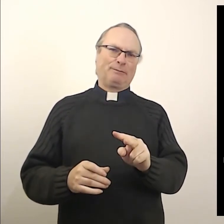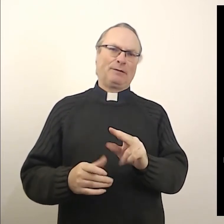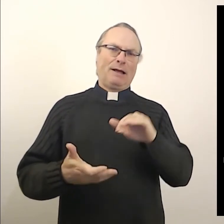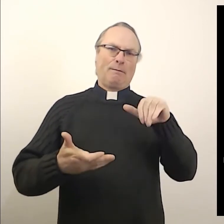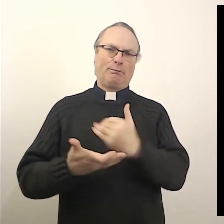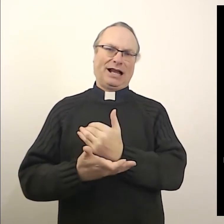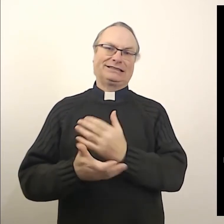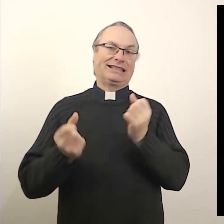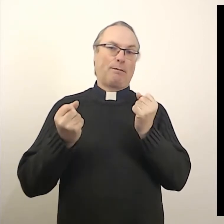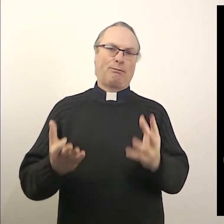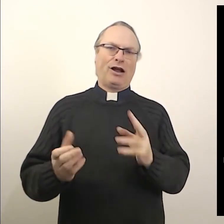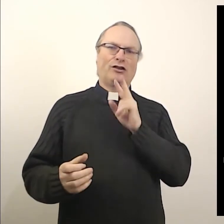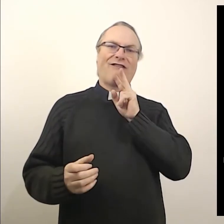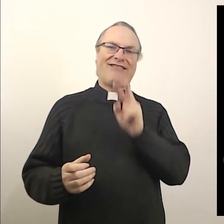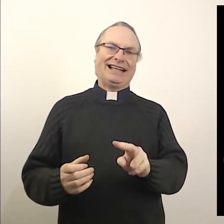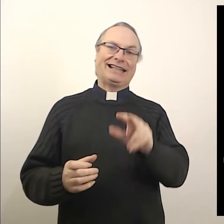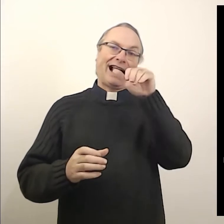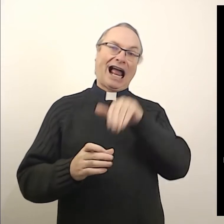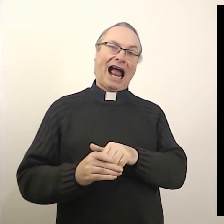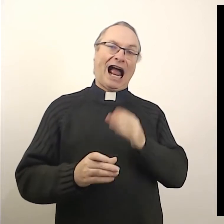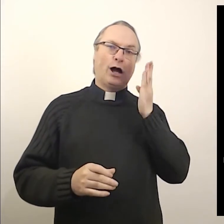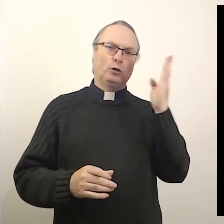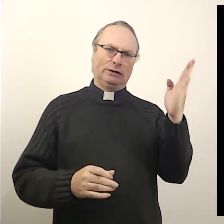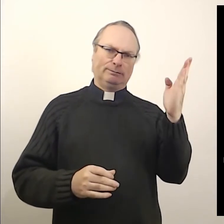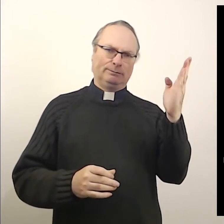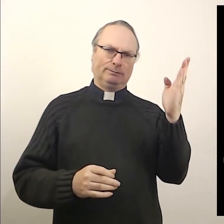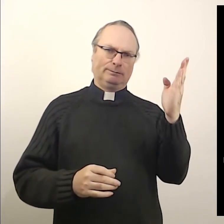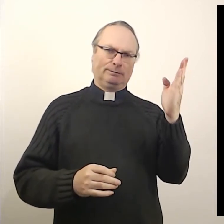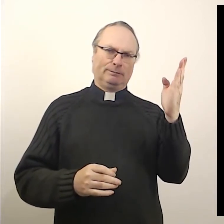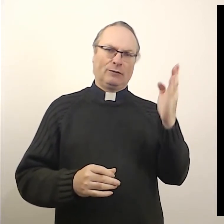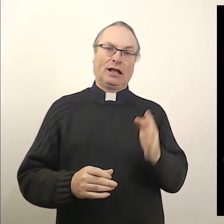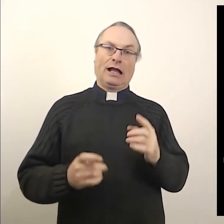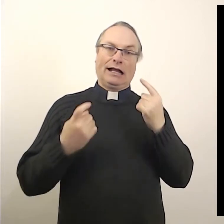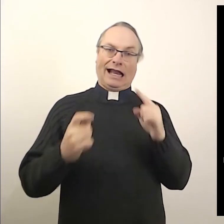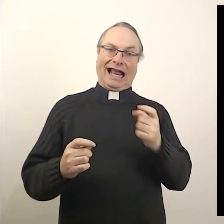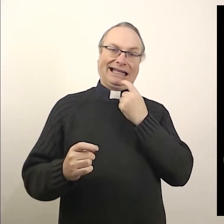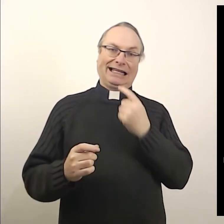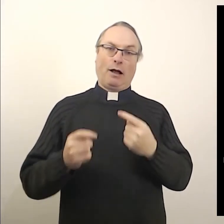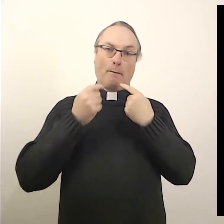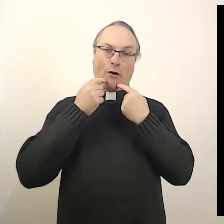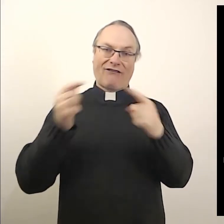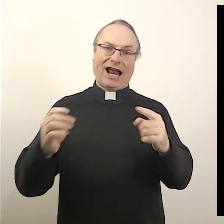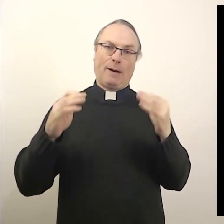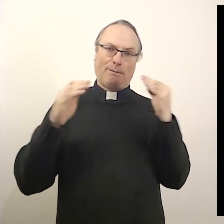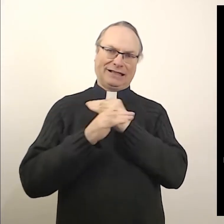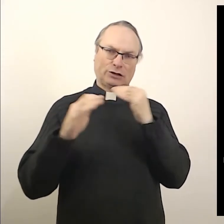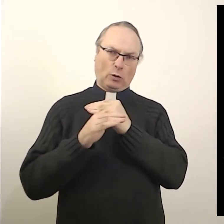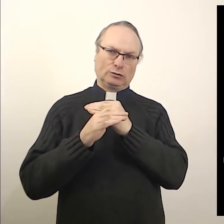parce qu'il n'y a pas de vérité en lui. Lorsqu'il profère le mensonge,